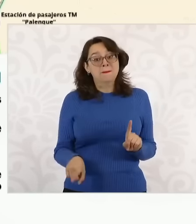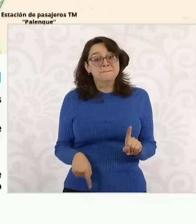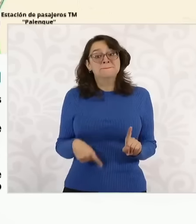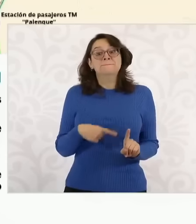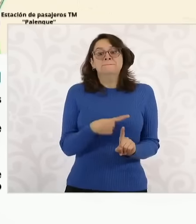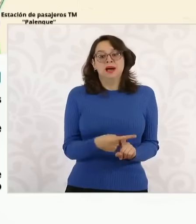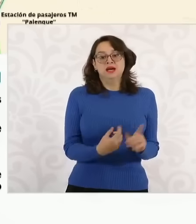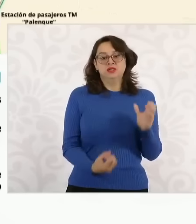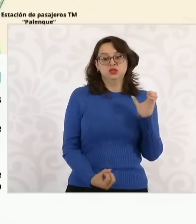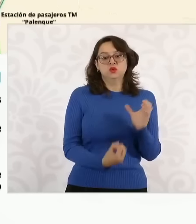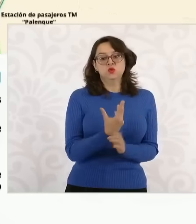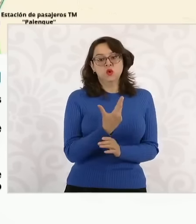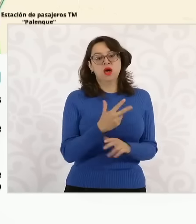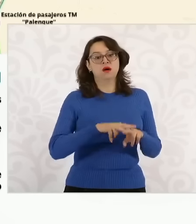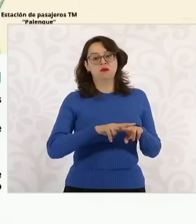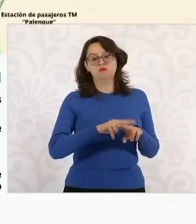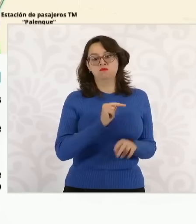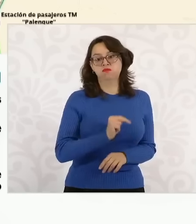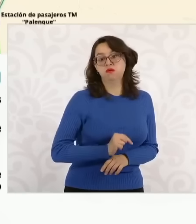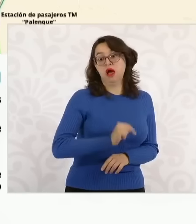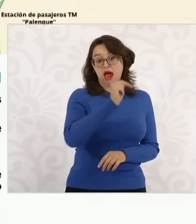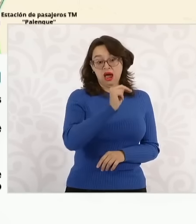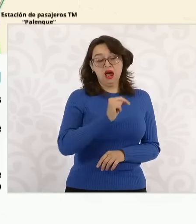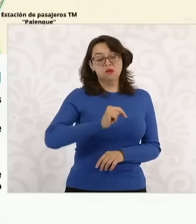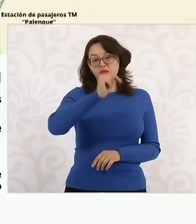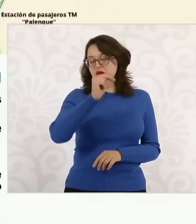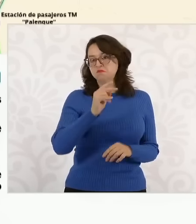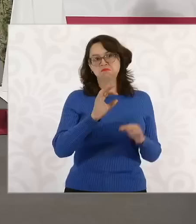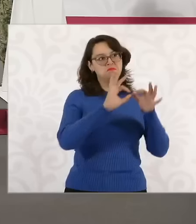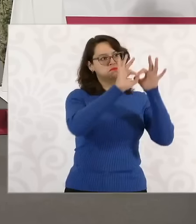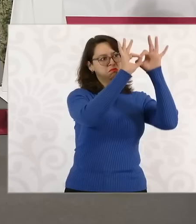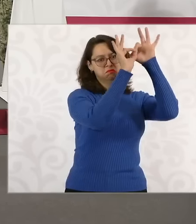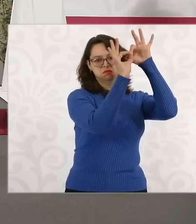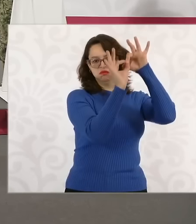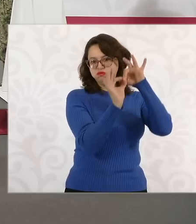hacia el norte del país. Ya vamos a tener conexión de carga desde una frontera, la frontera sur,